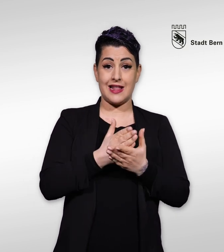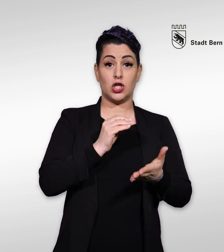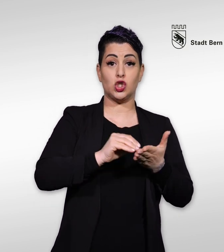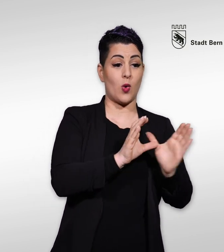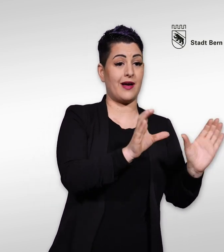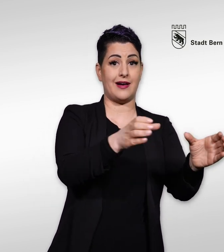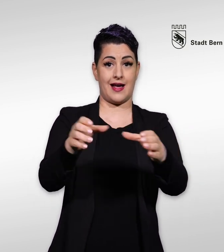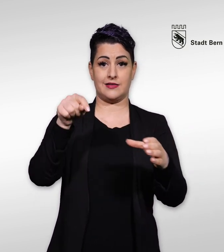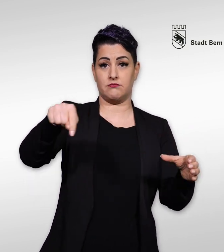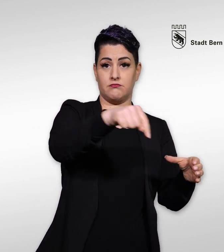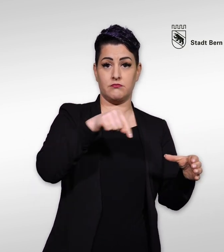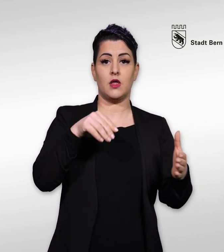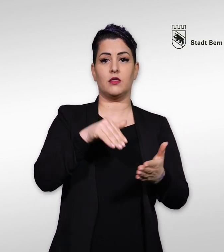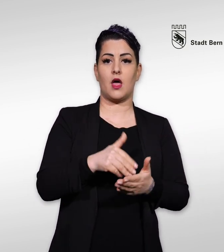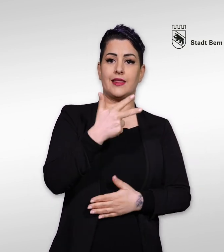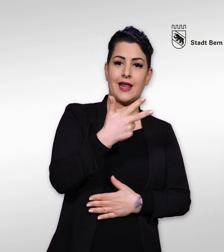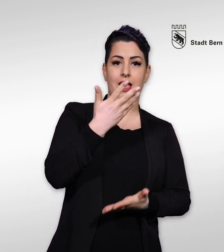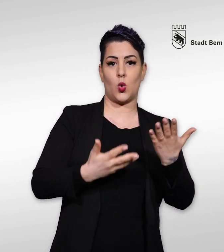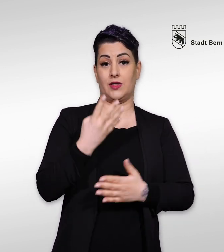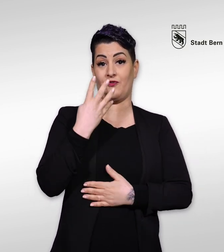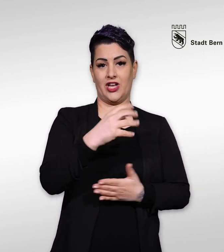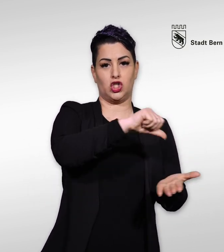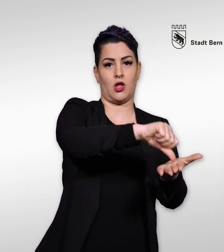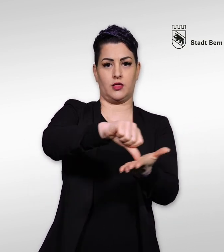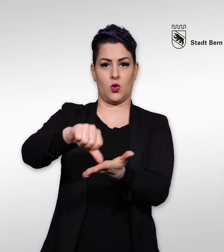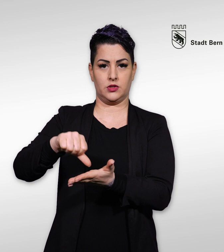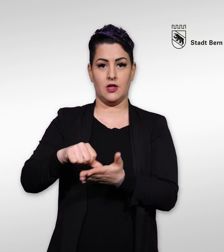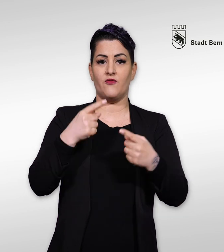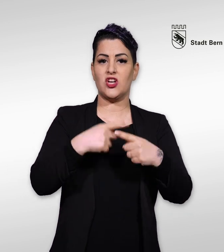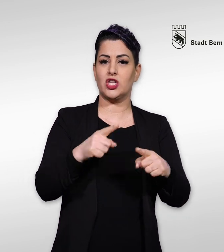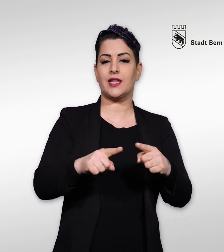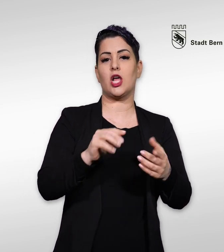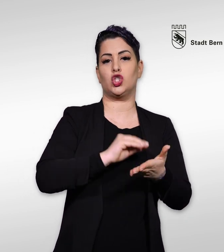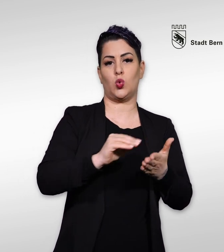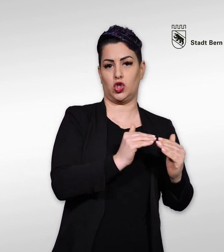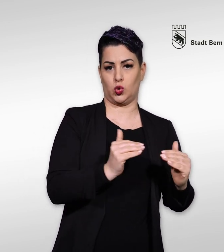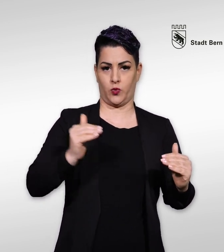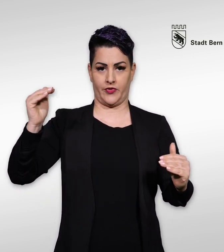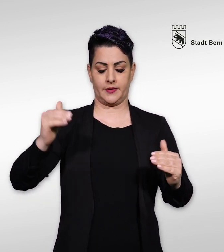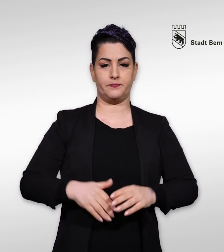In jedem Schulkreis gibt es drei oder vier Standorte mit verschiedenen Schulstufen.